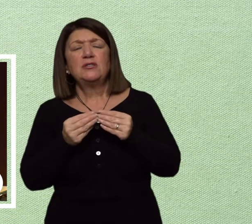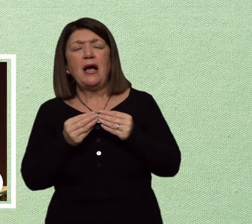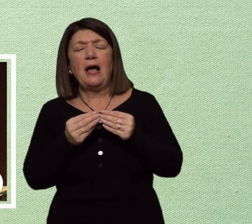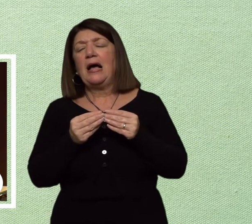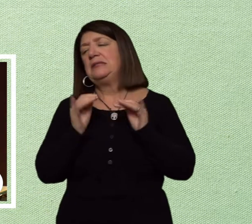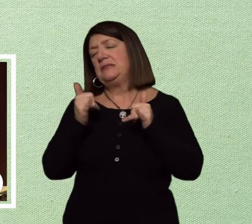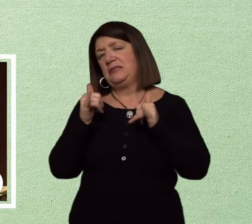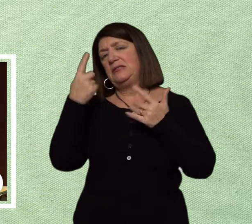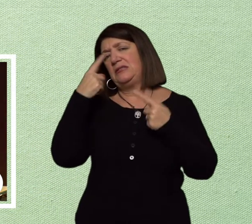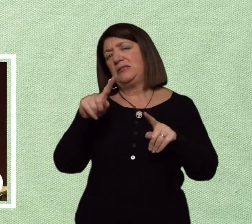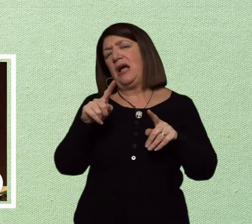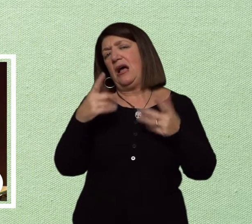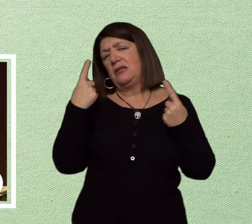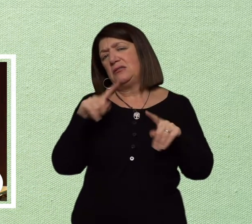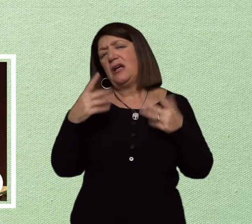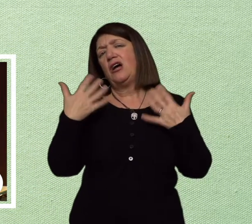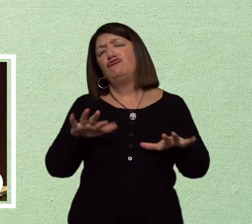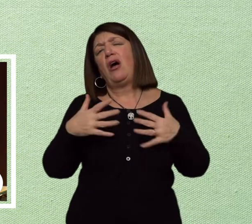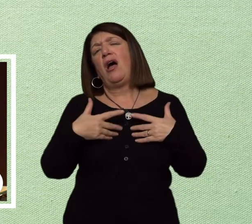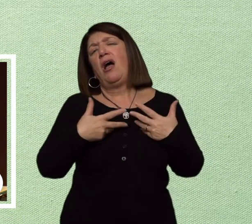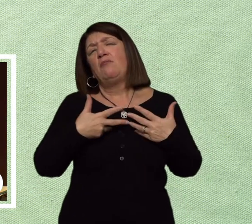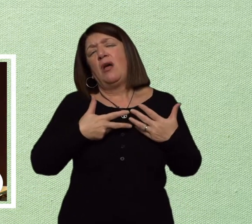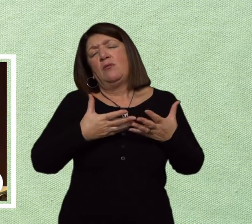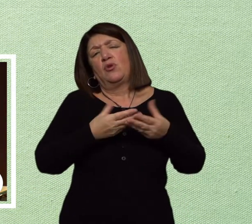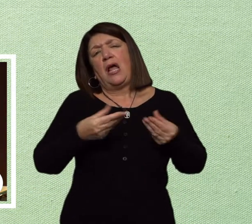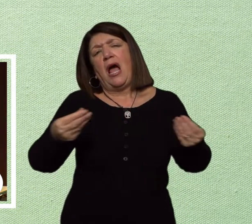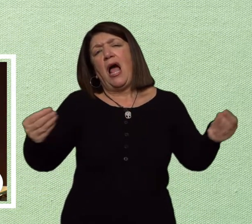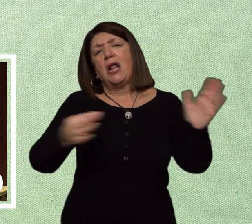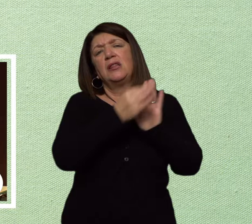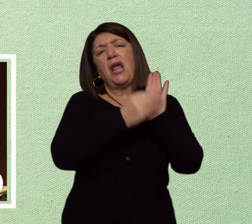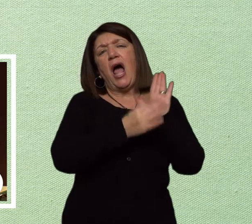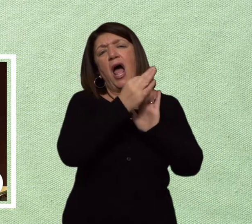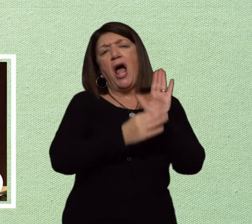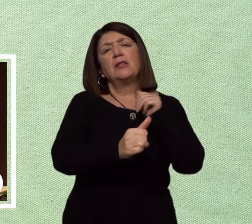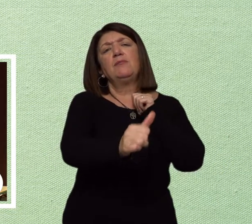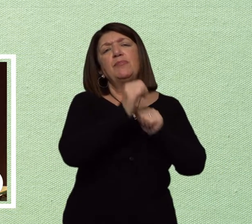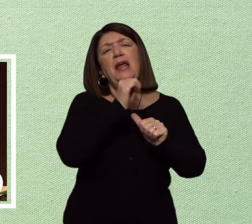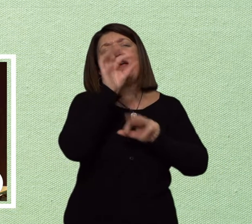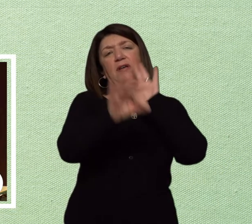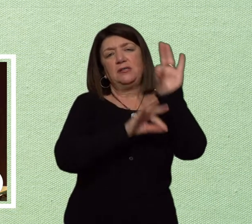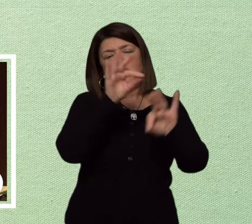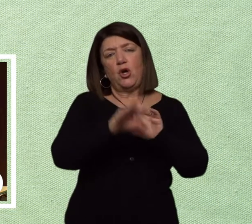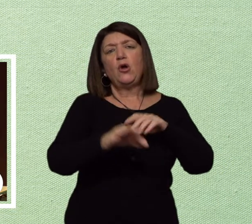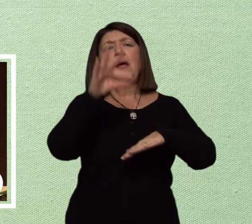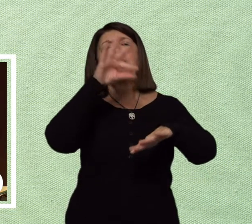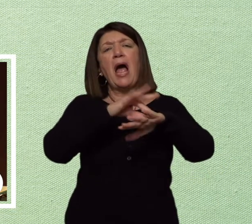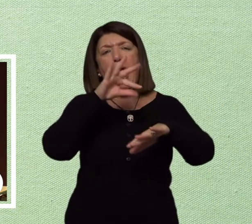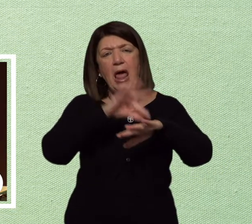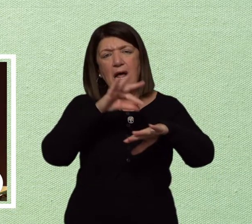dati su sulla prevenzione sulle malattie legate alle persone, a quelli che definiamo le persone